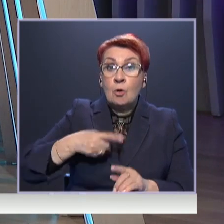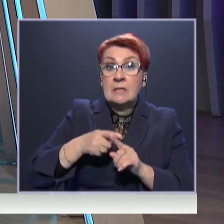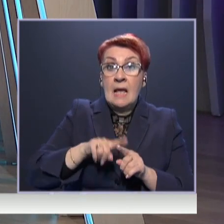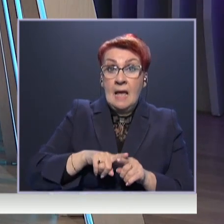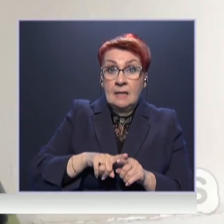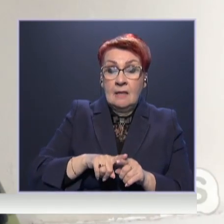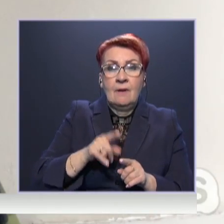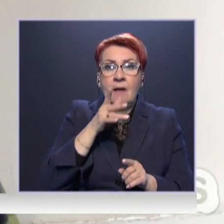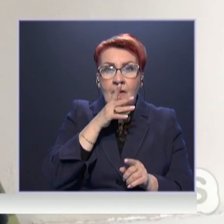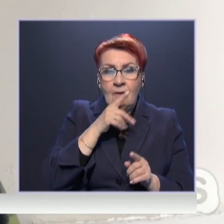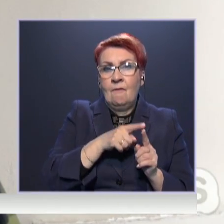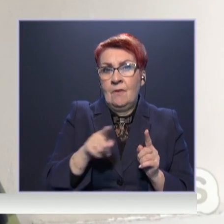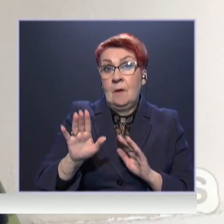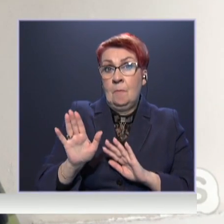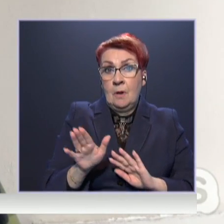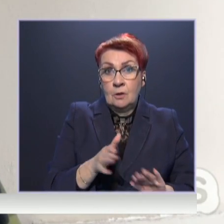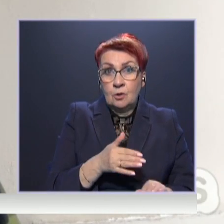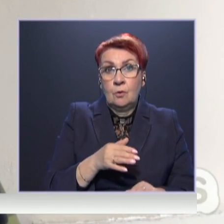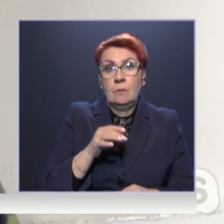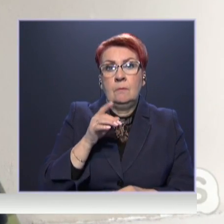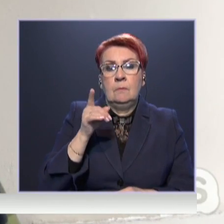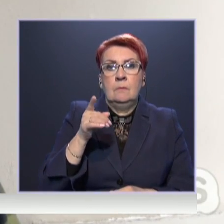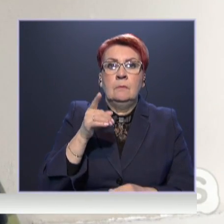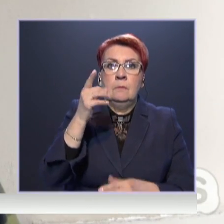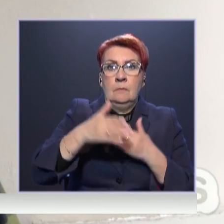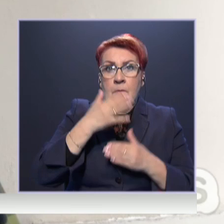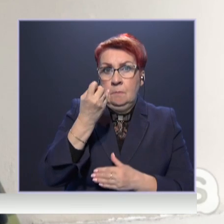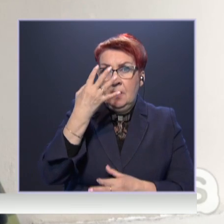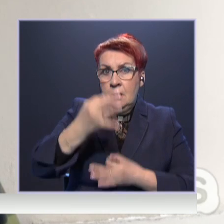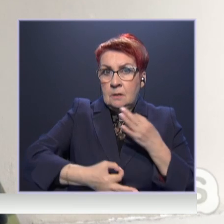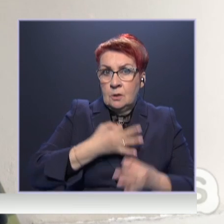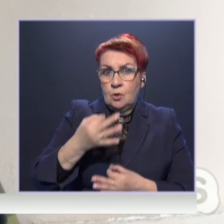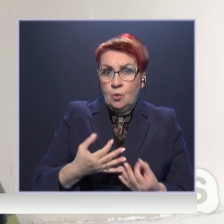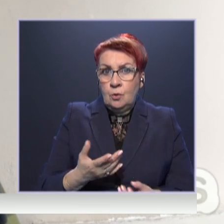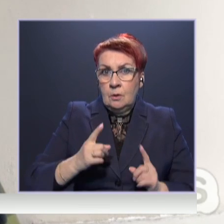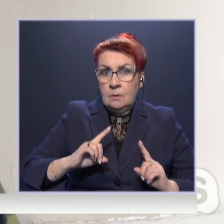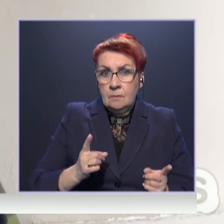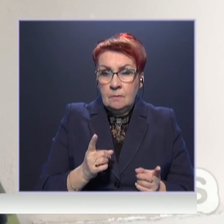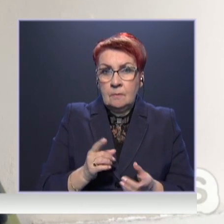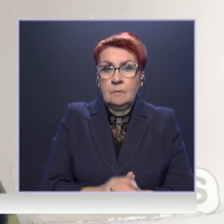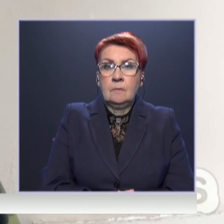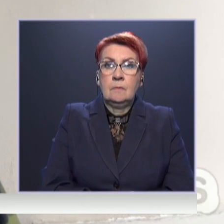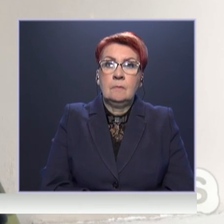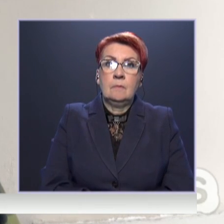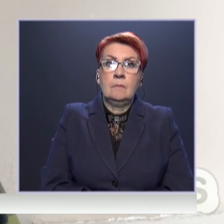какого-то времени Мне присадили 15 суток знать осуществление административного ареста деятельности положенном